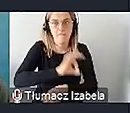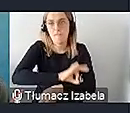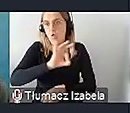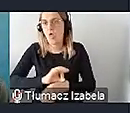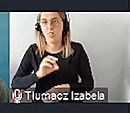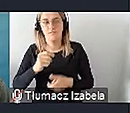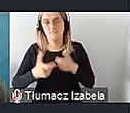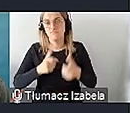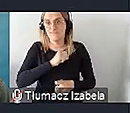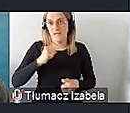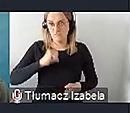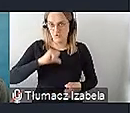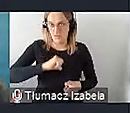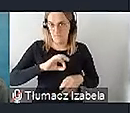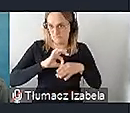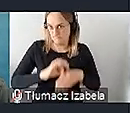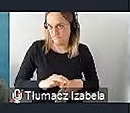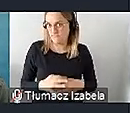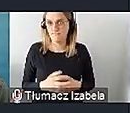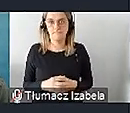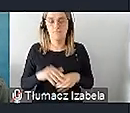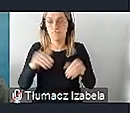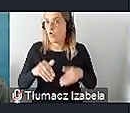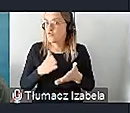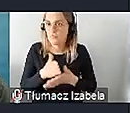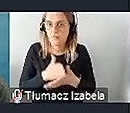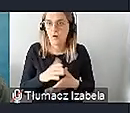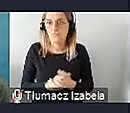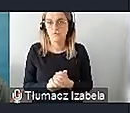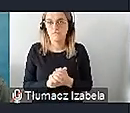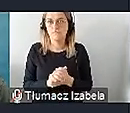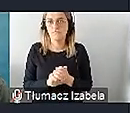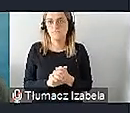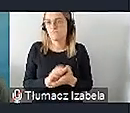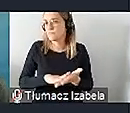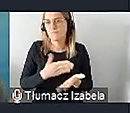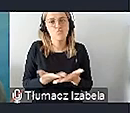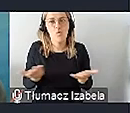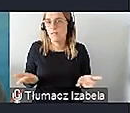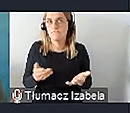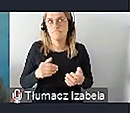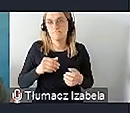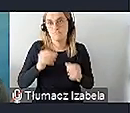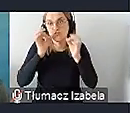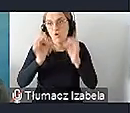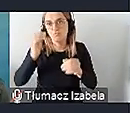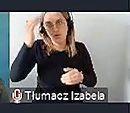Może pomóc też na przykład w zrozumieniu siebie, zrozumieniu swoich emocji.